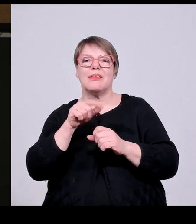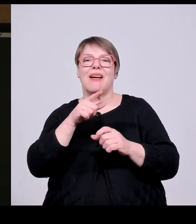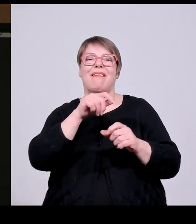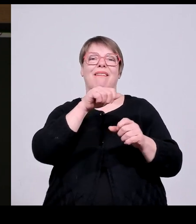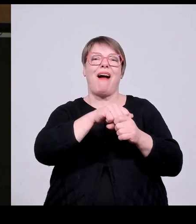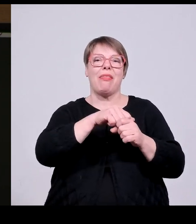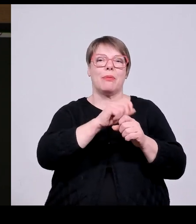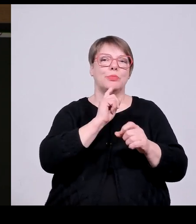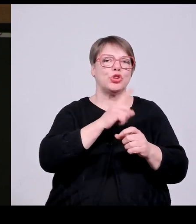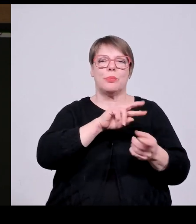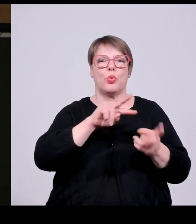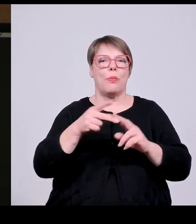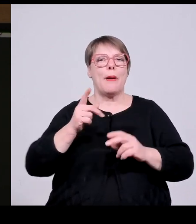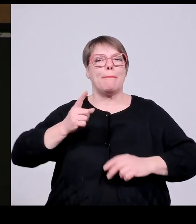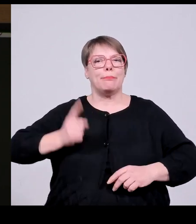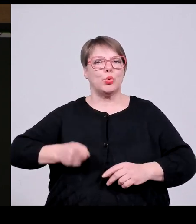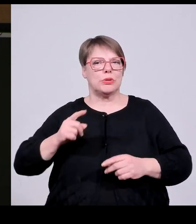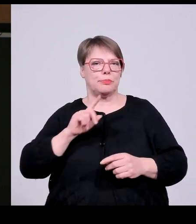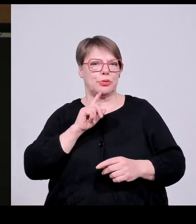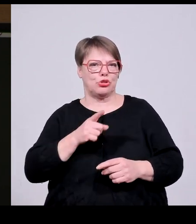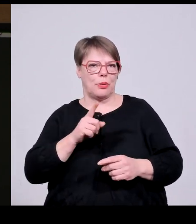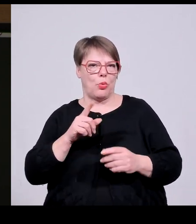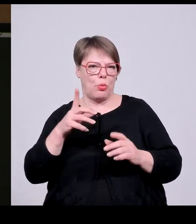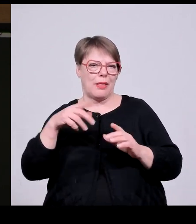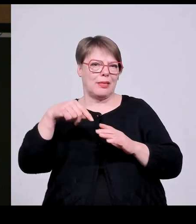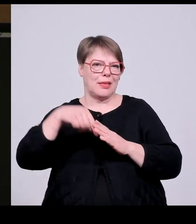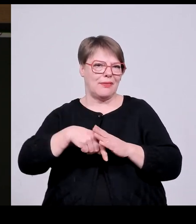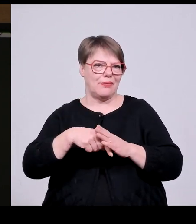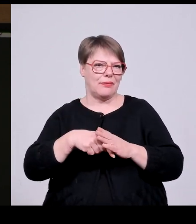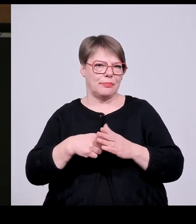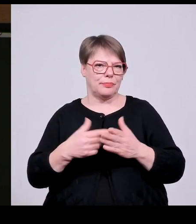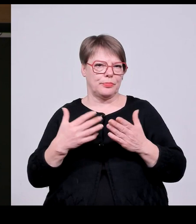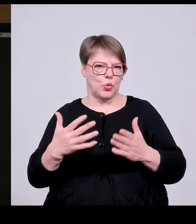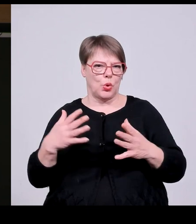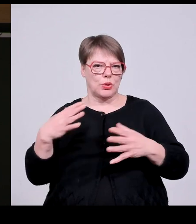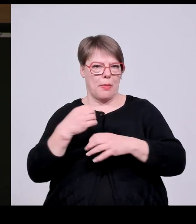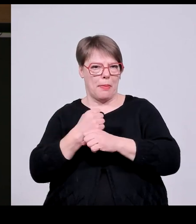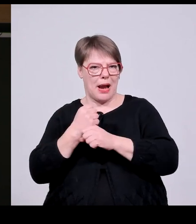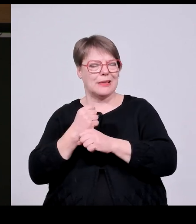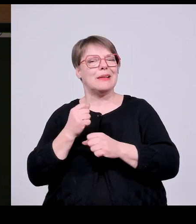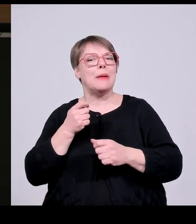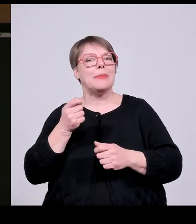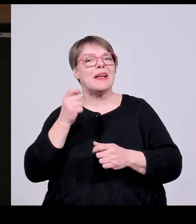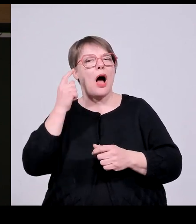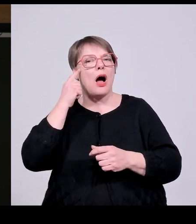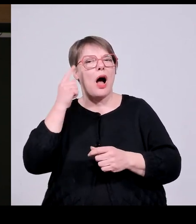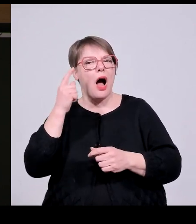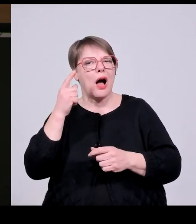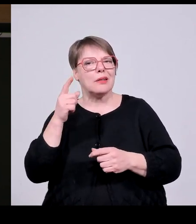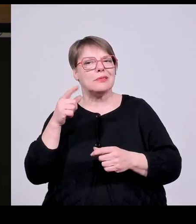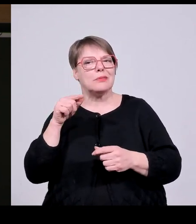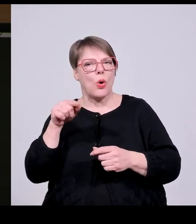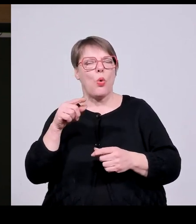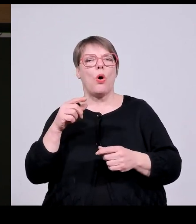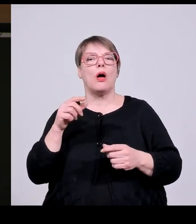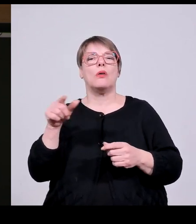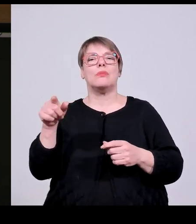Mieterräten Mieterbeiräten. Die Auf der Quartiers Ebene die Interessen der Mieter vertreten. Mit anderen Worten: Wir stärken